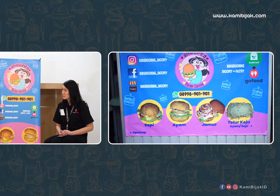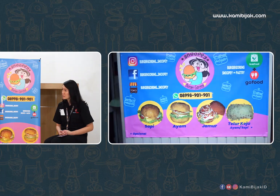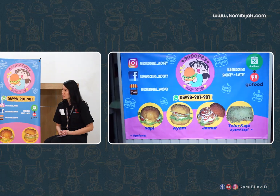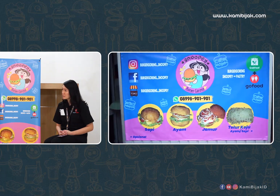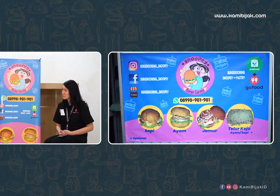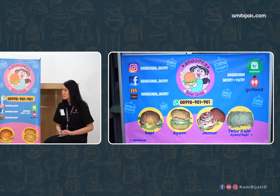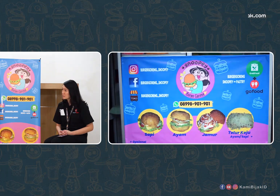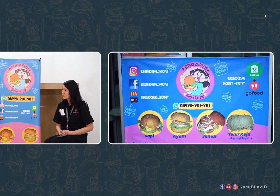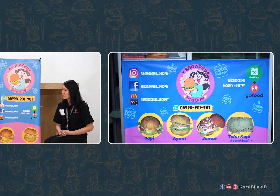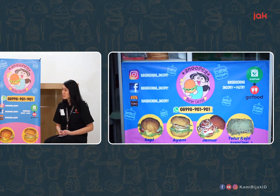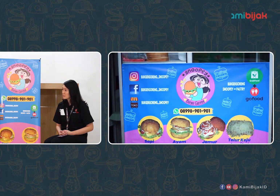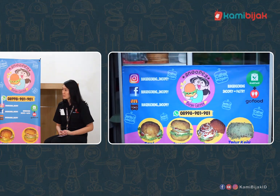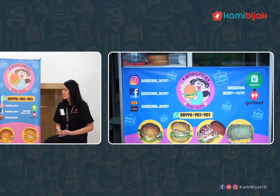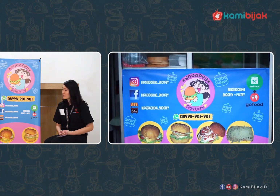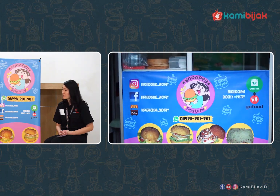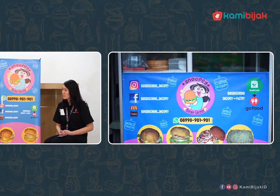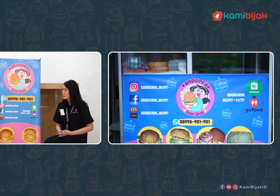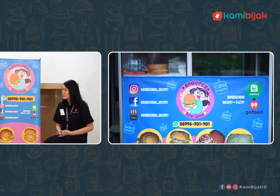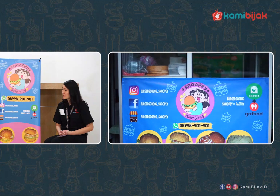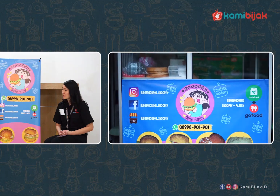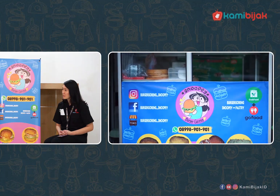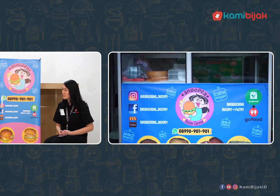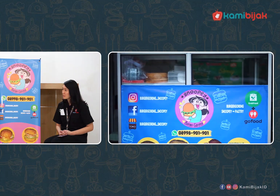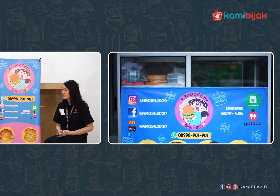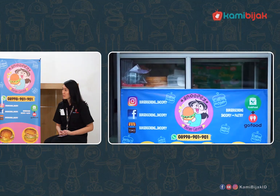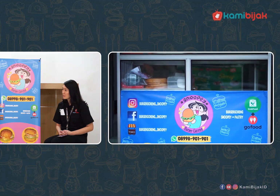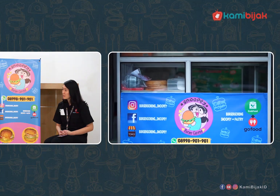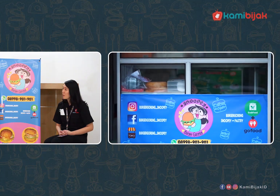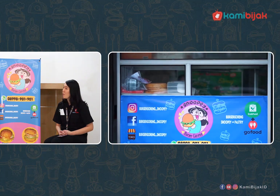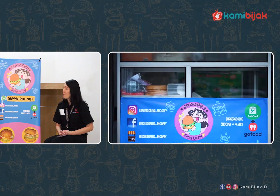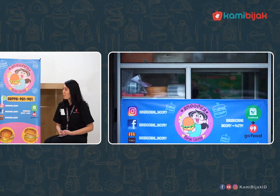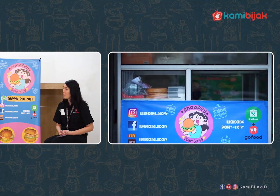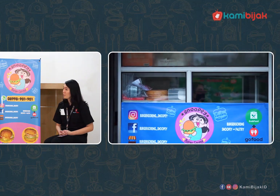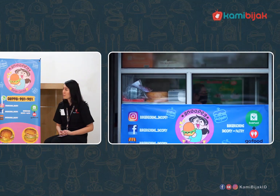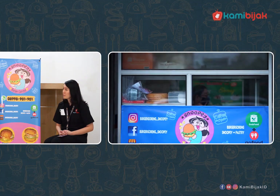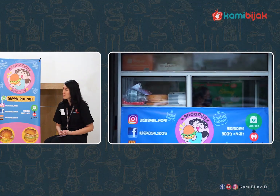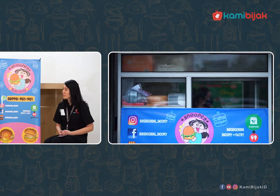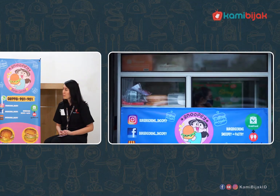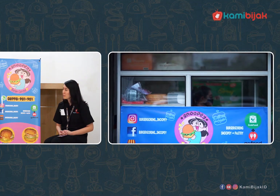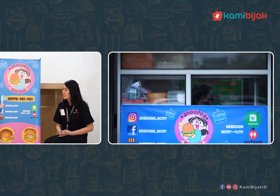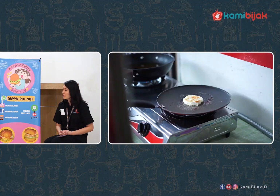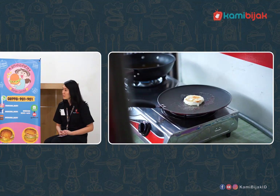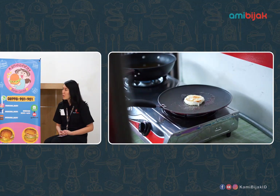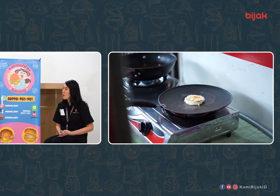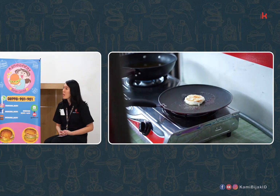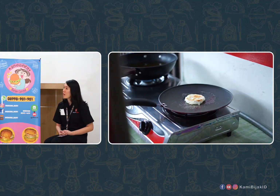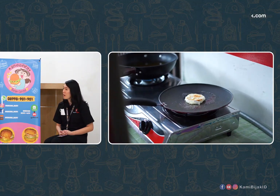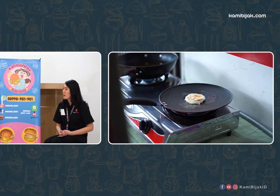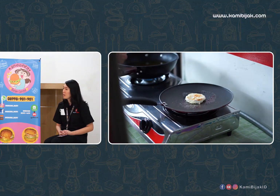dan macam-macamnya. Kebetulan sahabat saya itu yang berjualan burger, saya melihat-lihat.